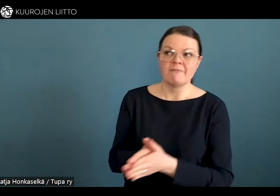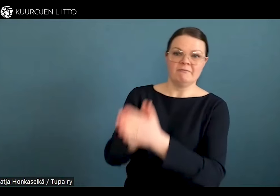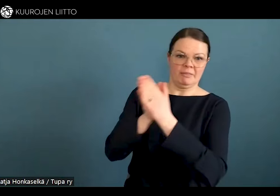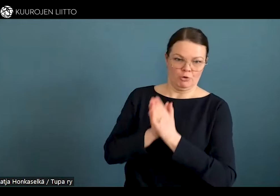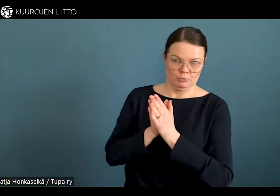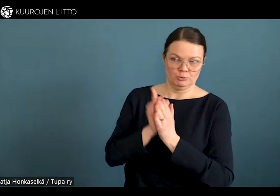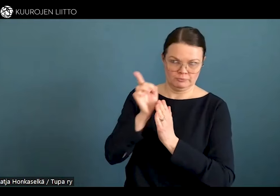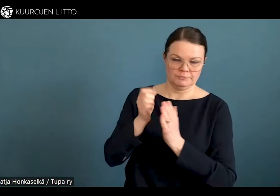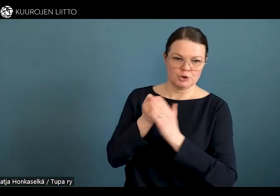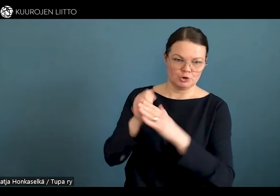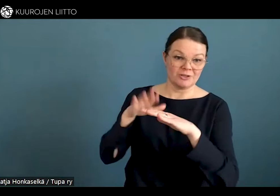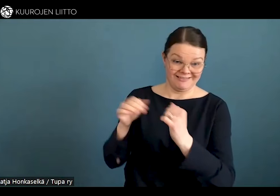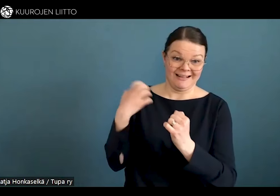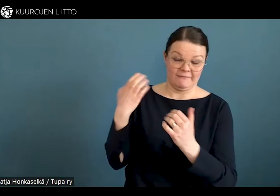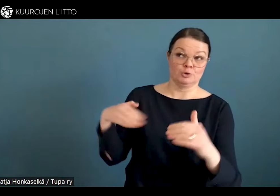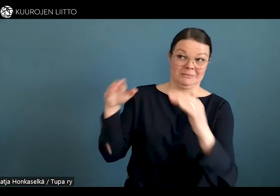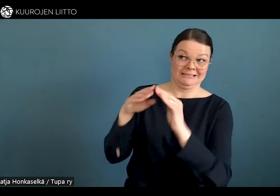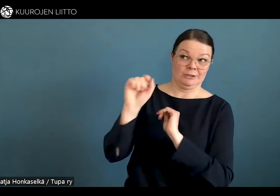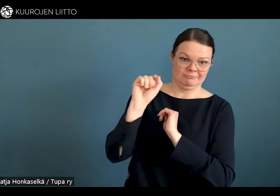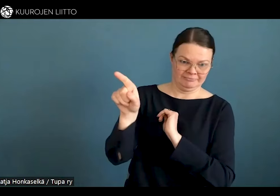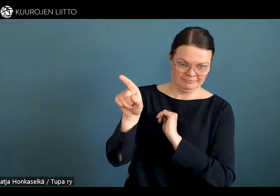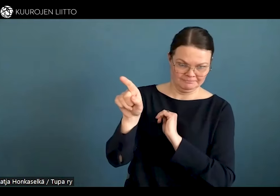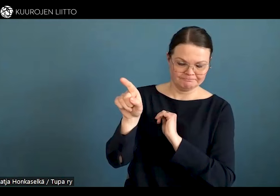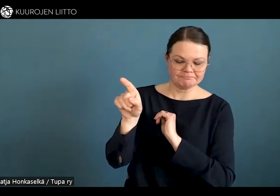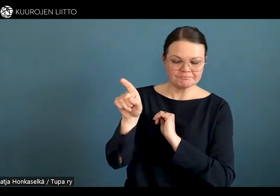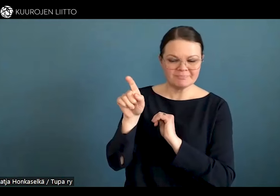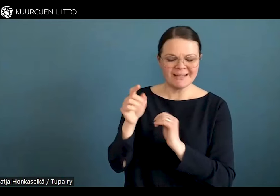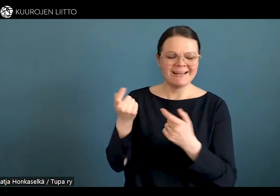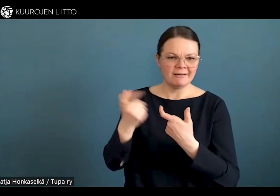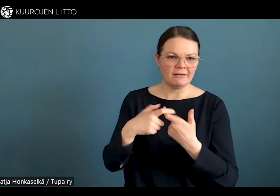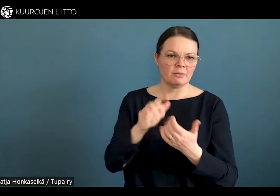lähettivät sosiaali- ja terveysministeriölle vetoomuksen -